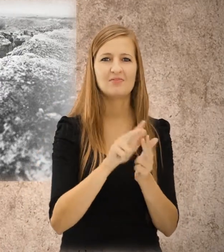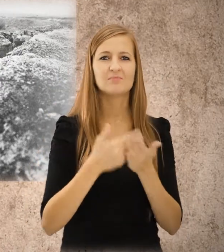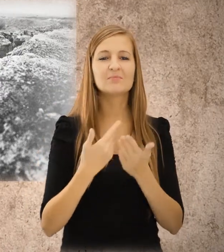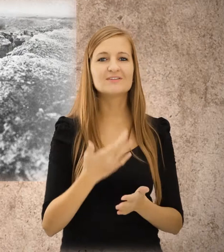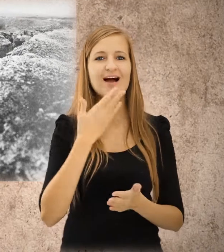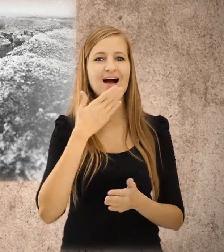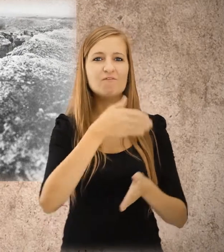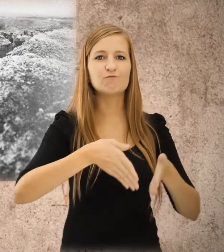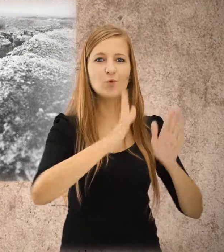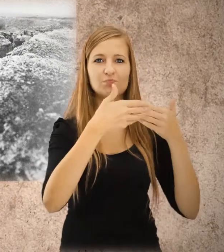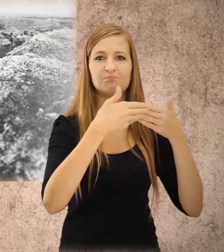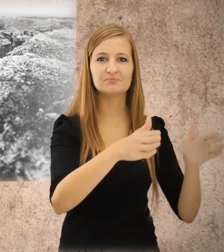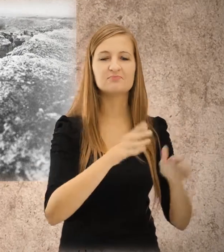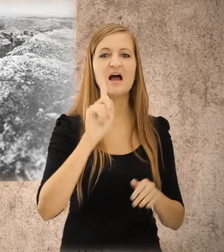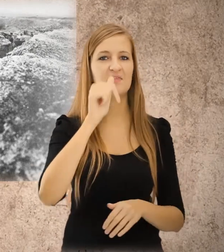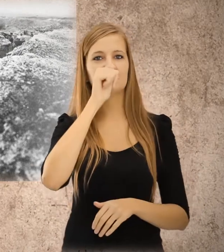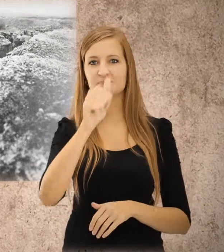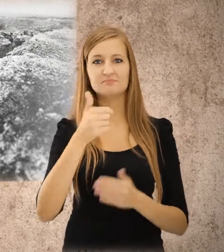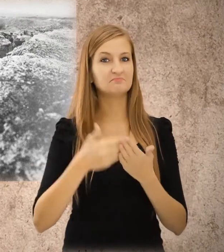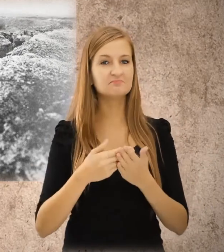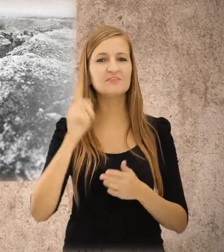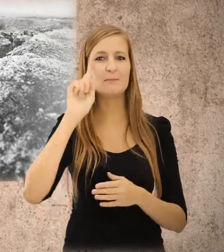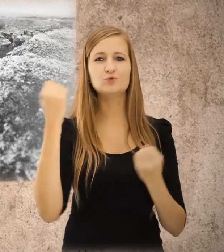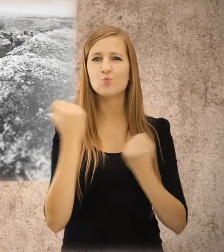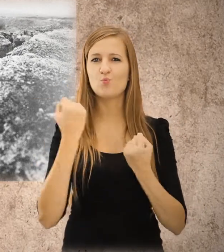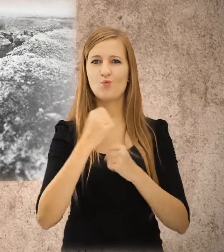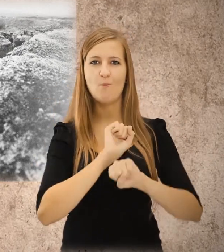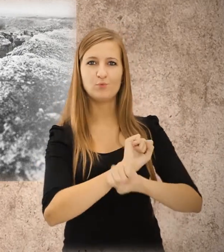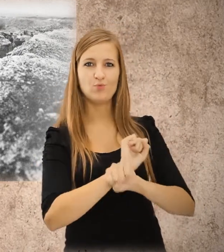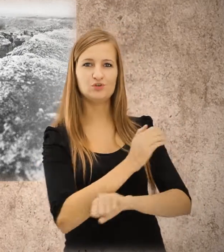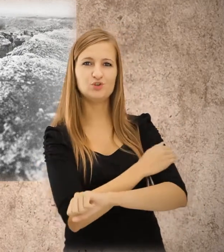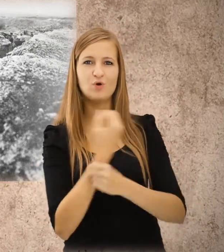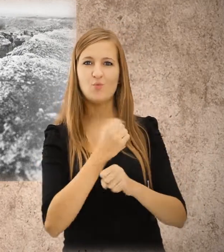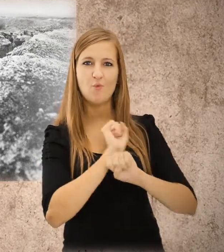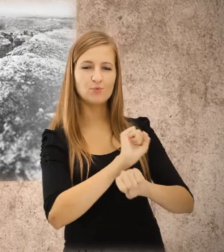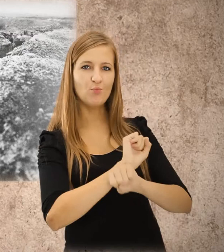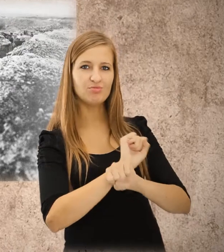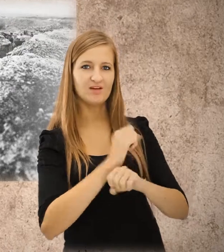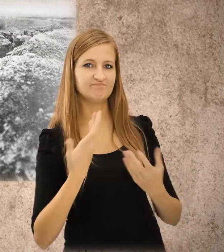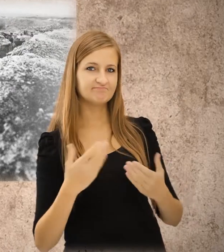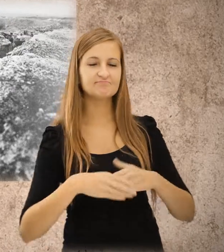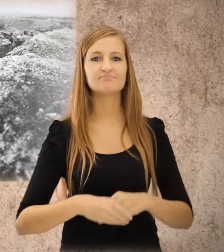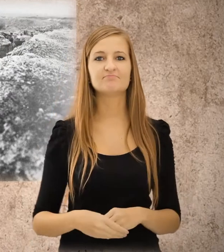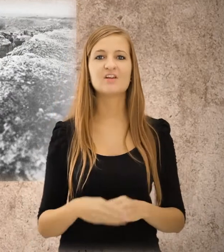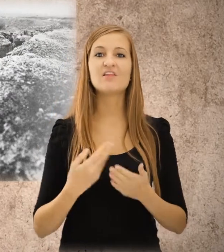bo chciały przełamać front, ale Niemcy mieli bardzo dobrą i silną obronę.